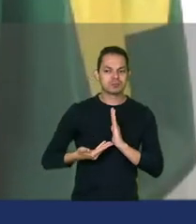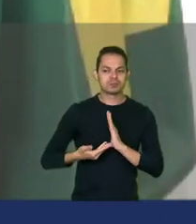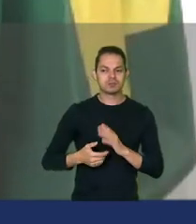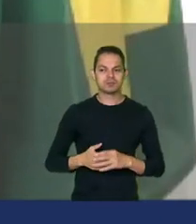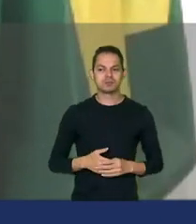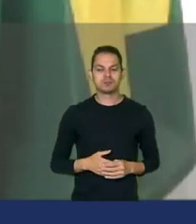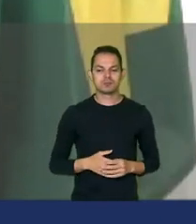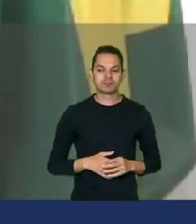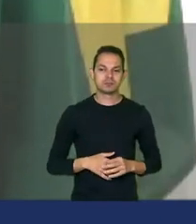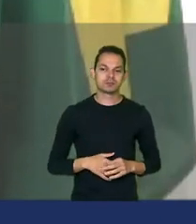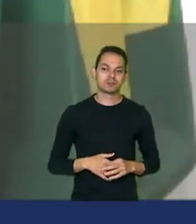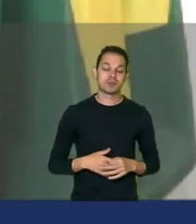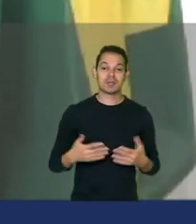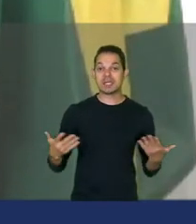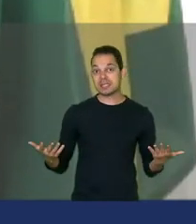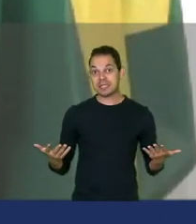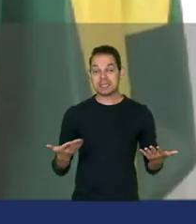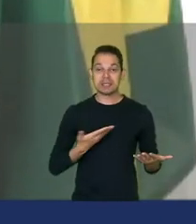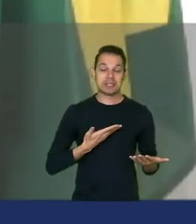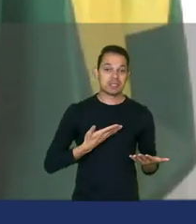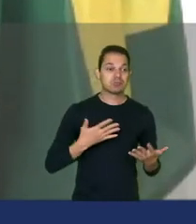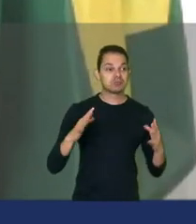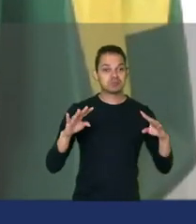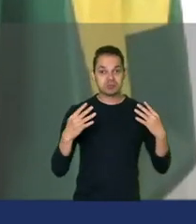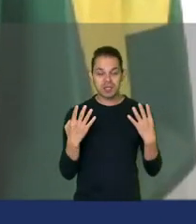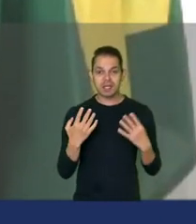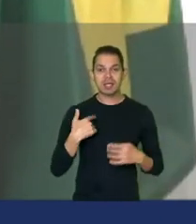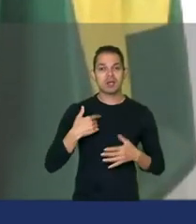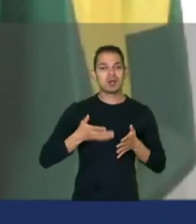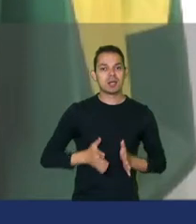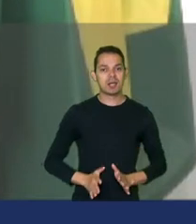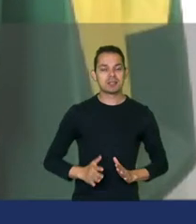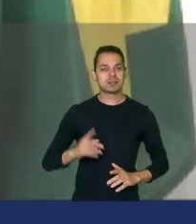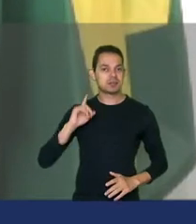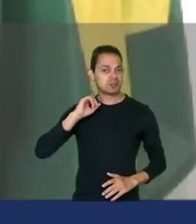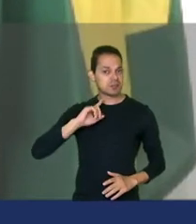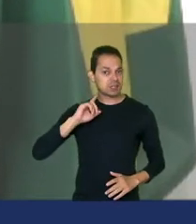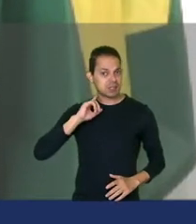TODOS OS ANAIS DE COMUNICAÇÃO CÁ CÂMARA DOS DEPUTADOS FEDERAIS. BOM AMIGOS, EU COMO TODOS SABEM